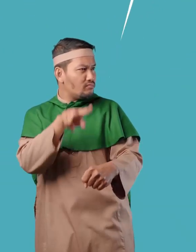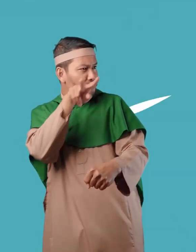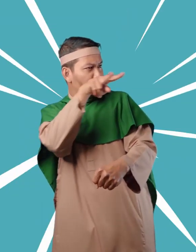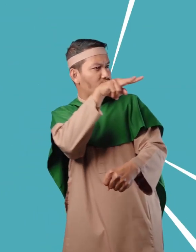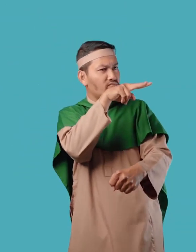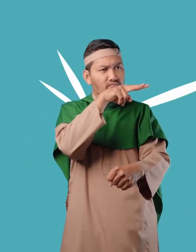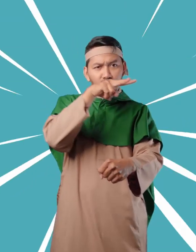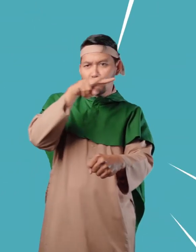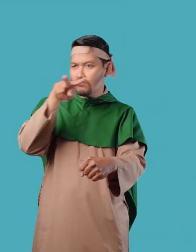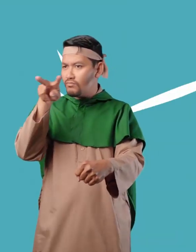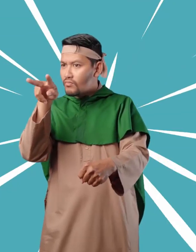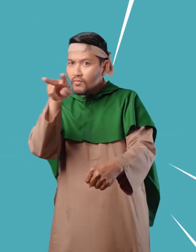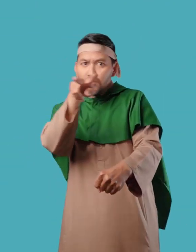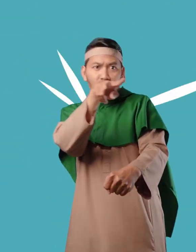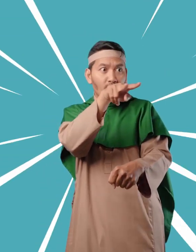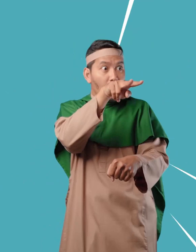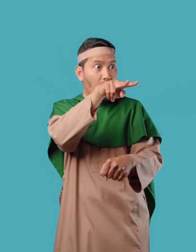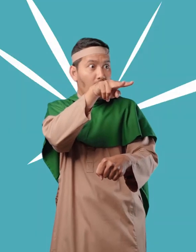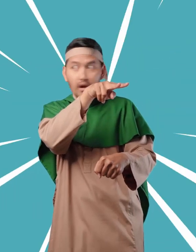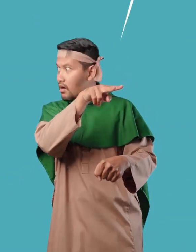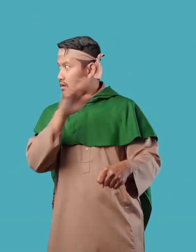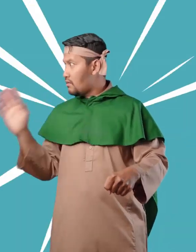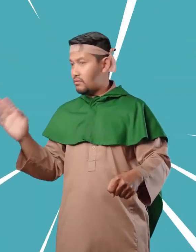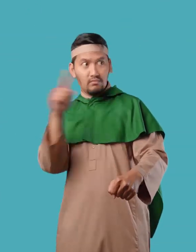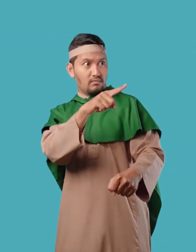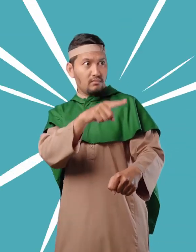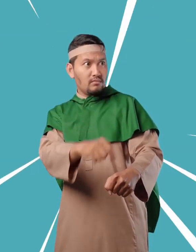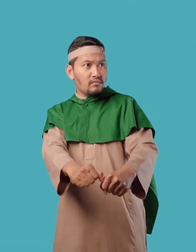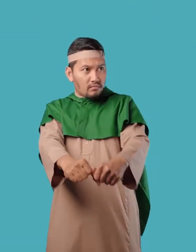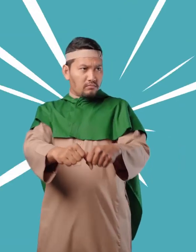turun kemudian mendekati sumber air dan mencoba airnya.